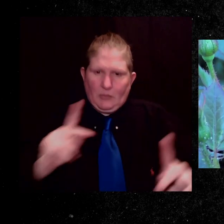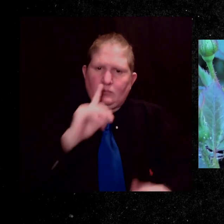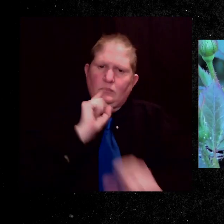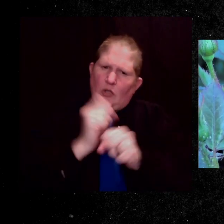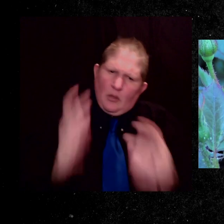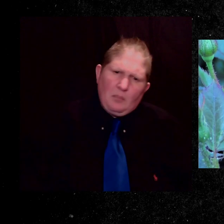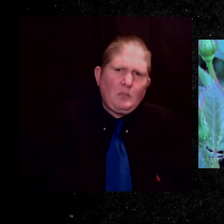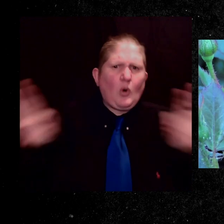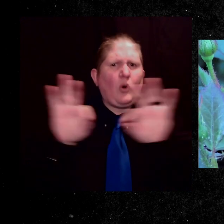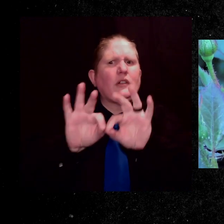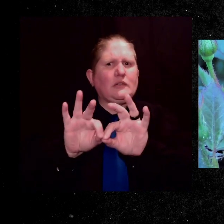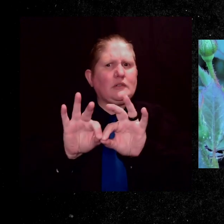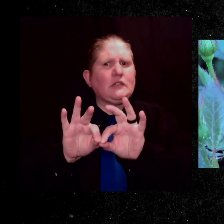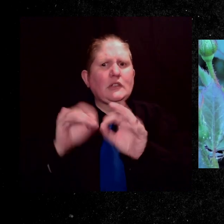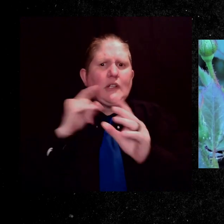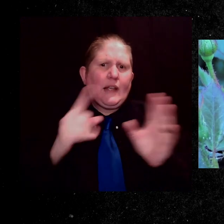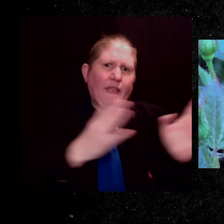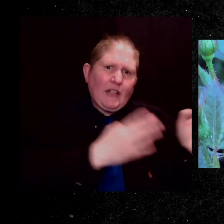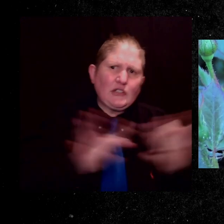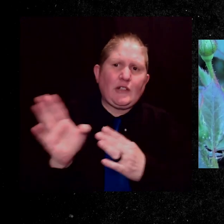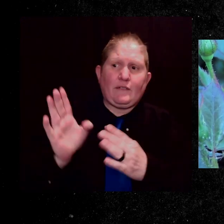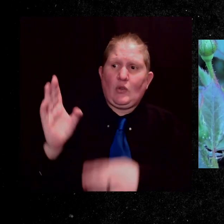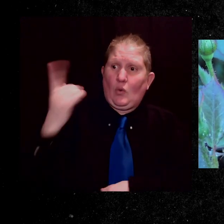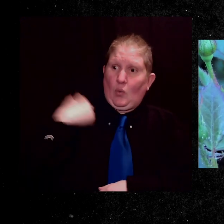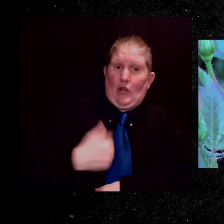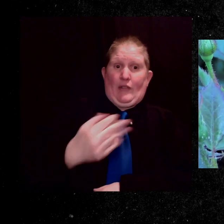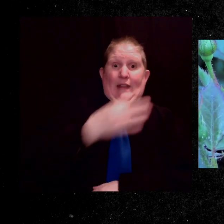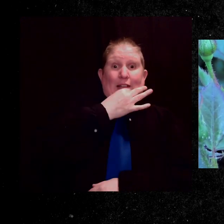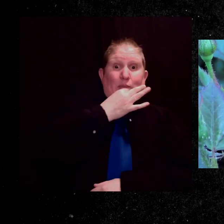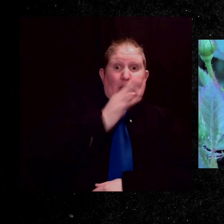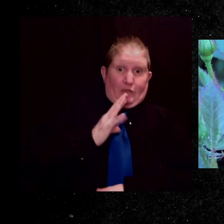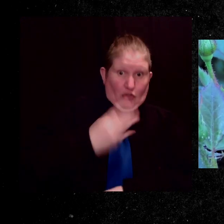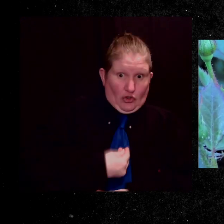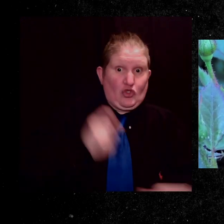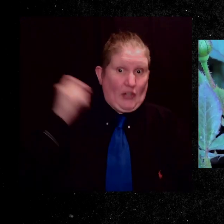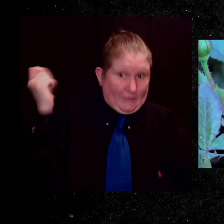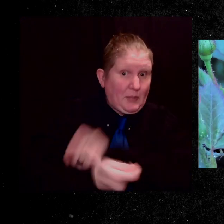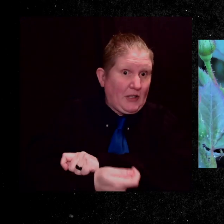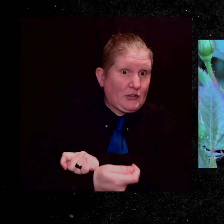ya que somos los expertos en transformación. Las tendencias futuras de la vida estarán arraigadas